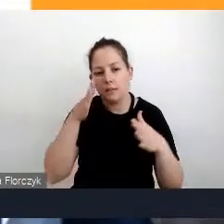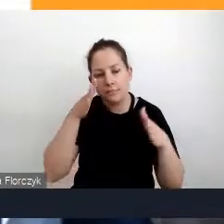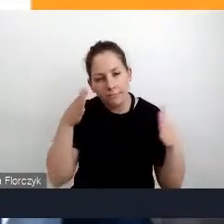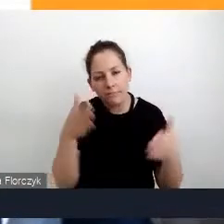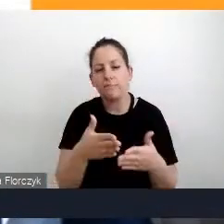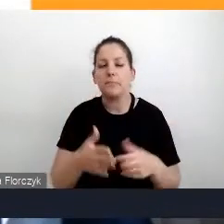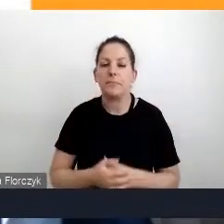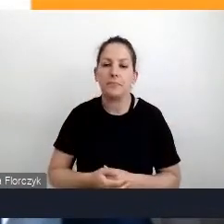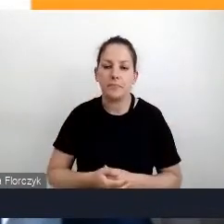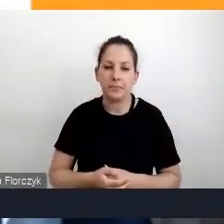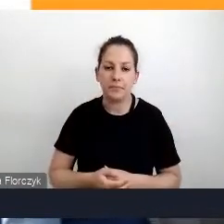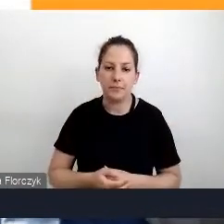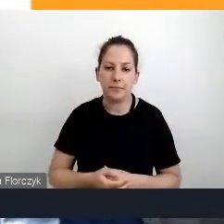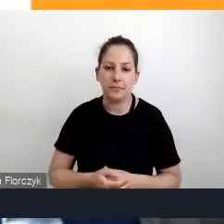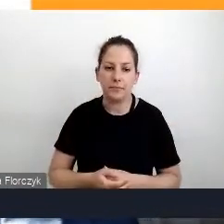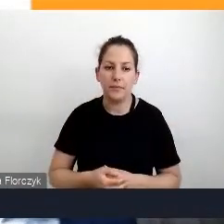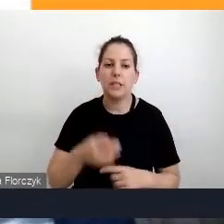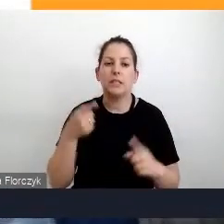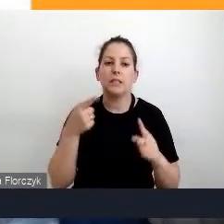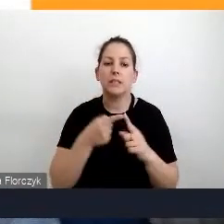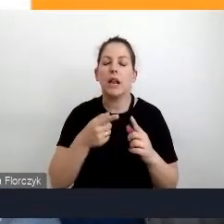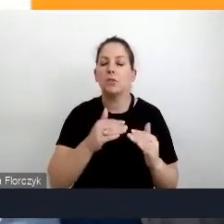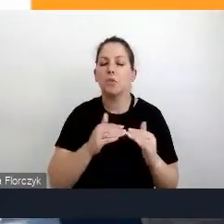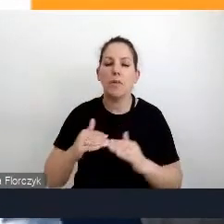jest Cel Zrównoważone Miasto i Społeczność.